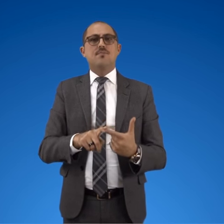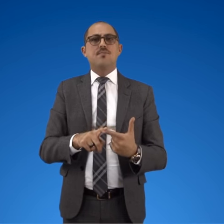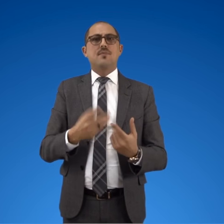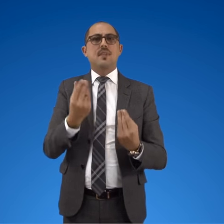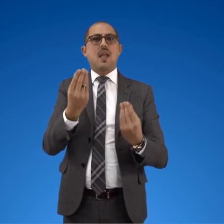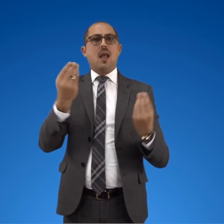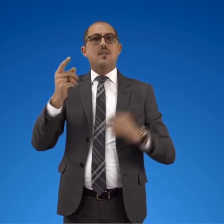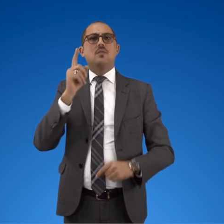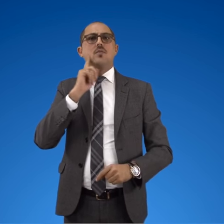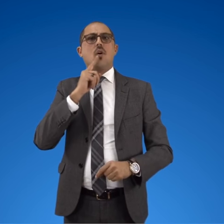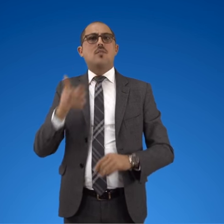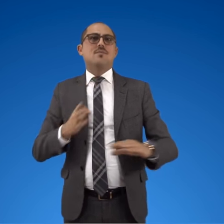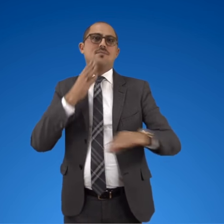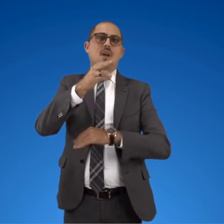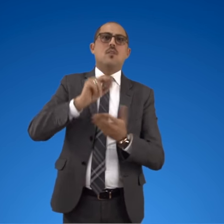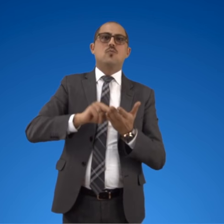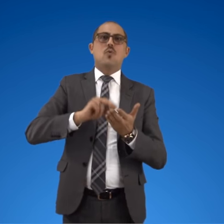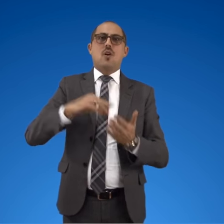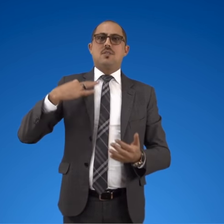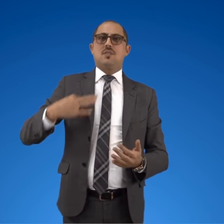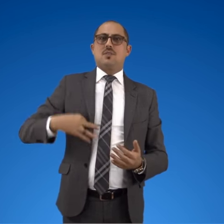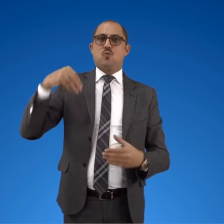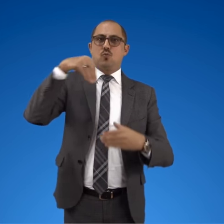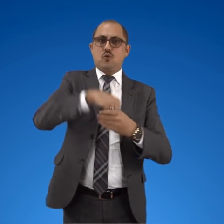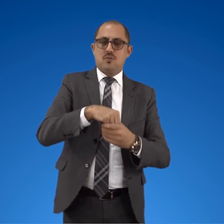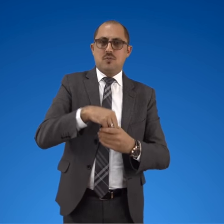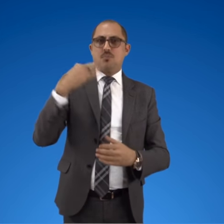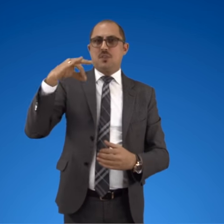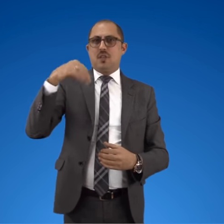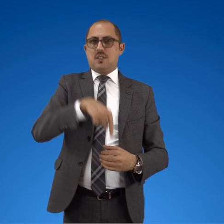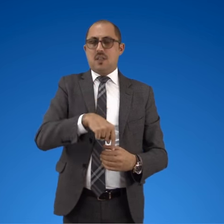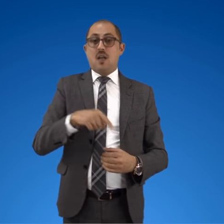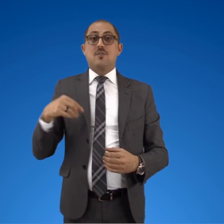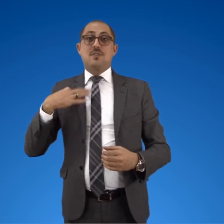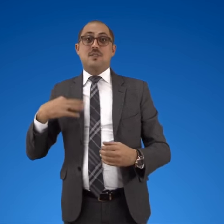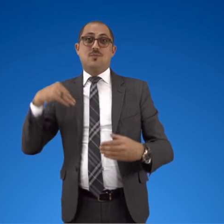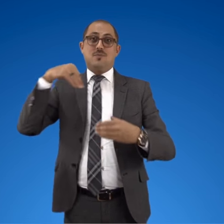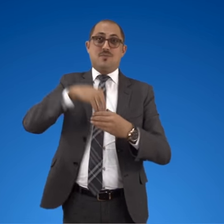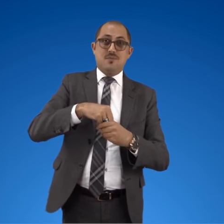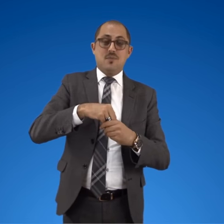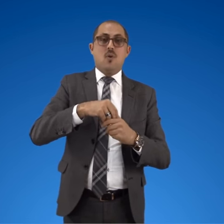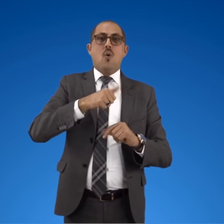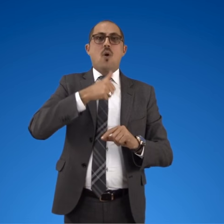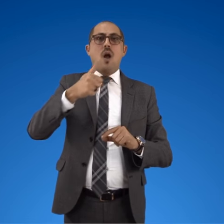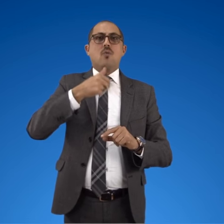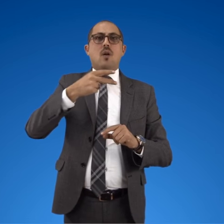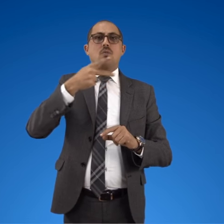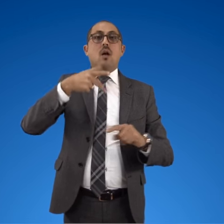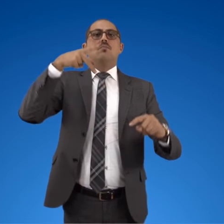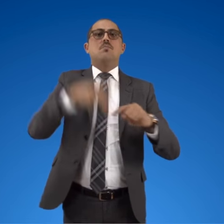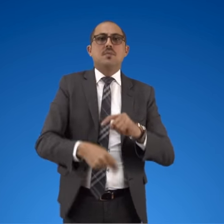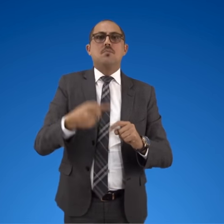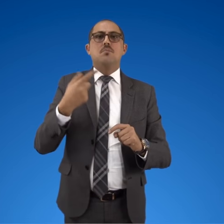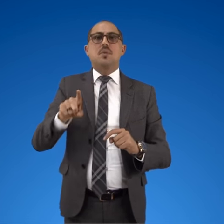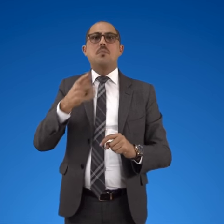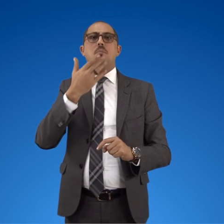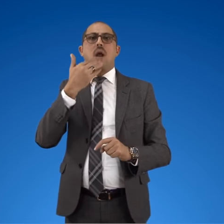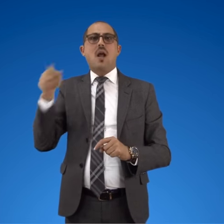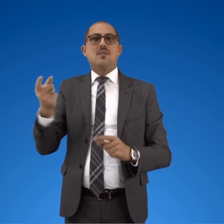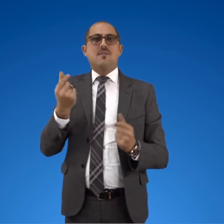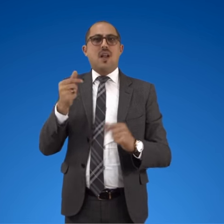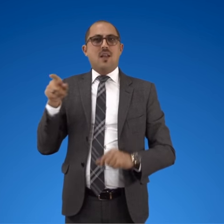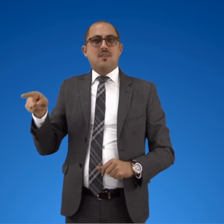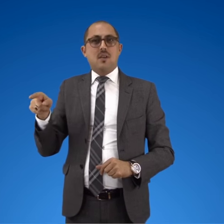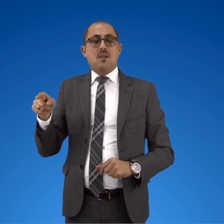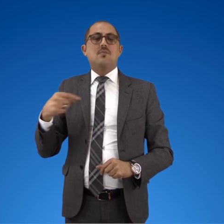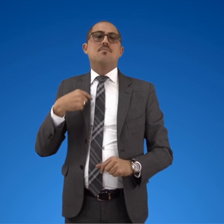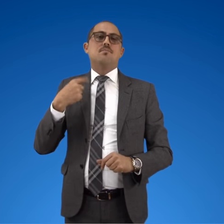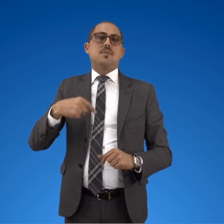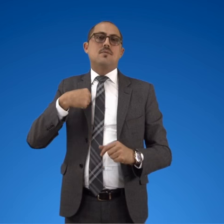tanti sordi vanno a scuola nell'istituto dopo uno, due, tre anni vengono tagliati i fondi per mancanza di finanziaria